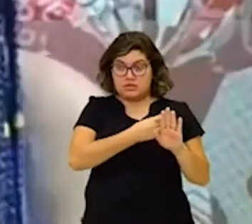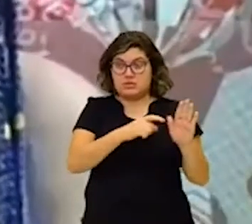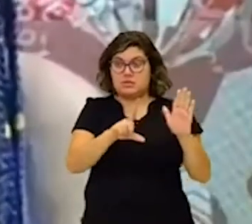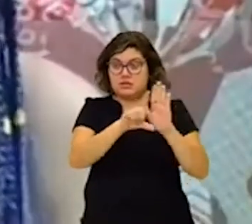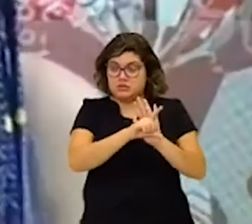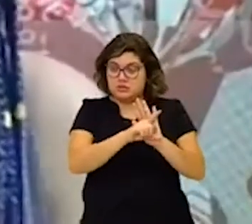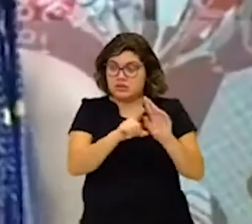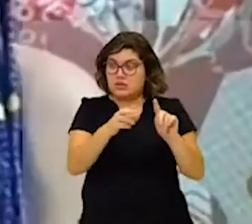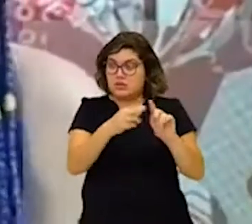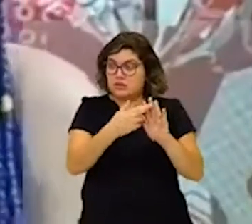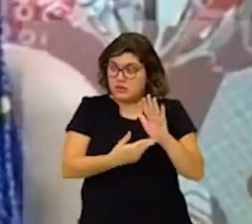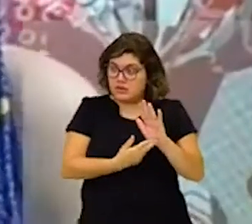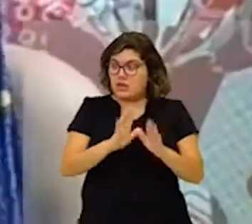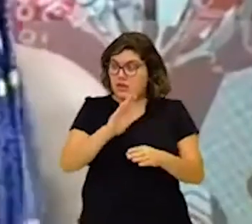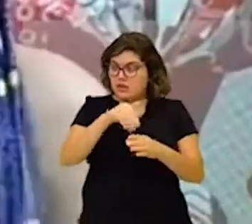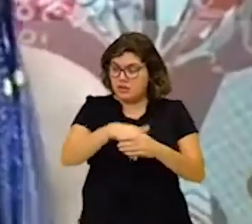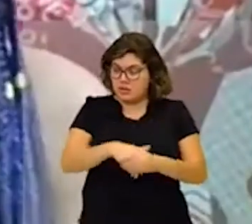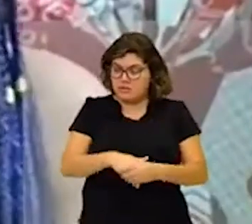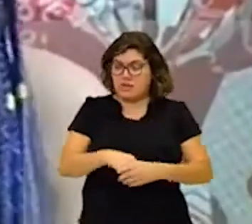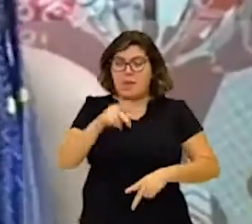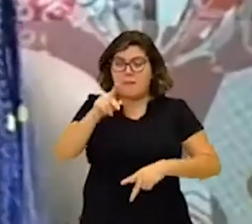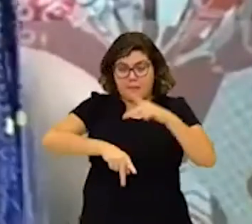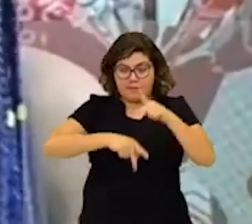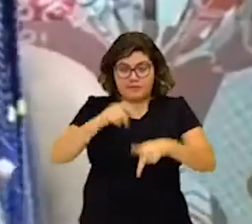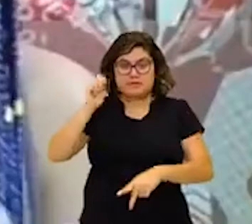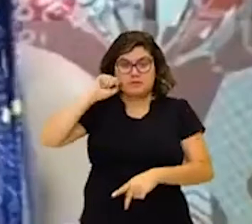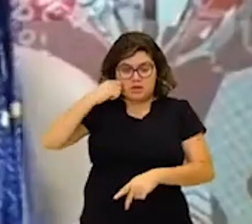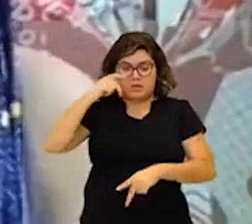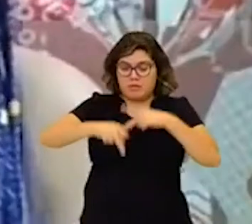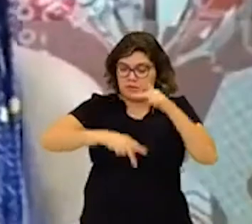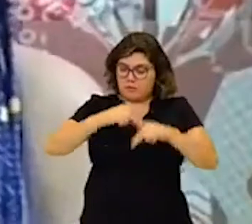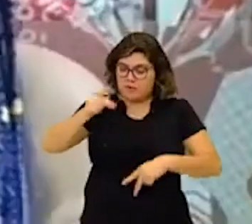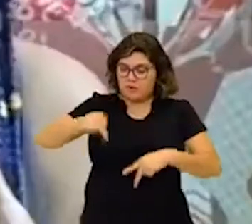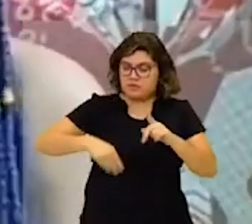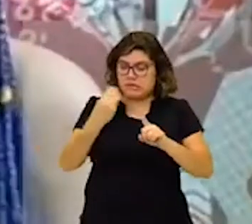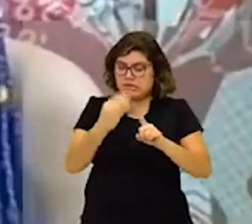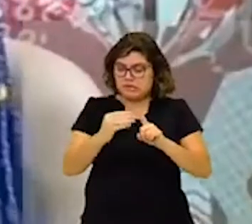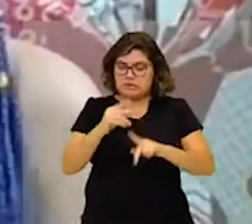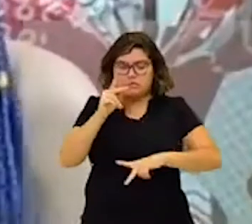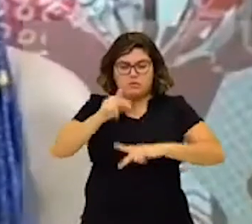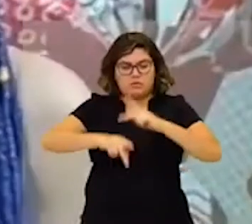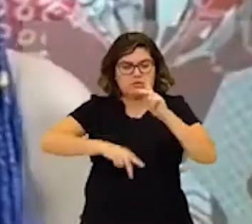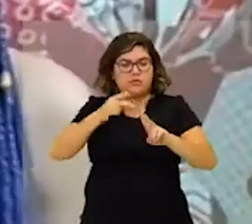normas eleitorais a população negra a população vulnerabilizada população indígenas quilombolas e